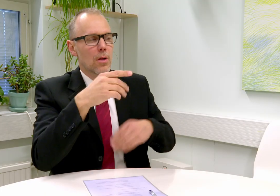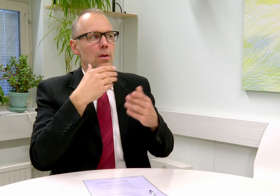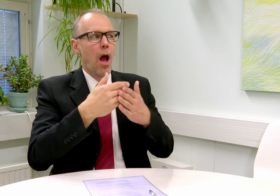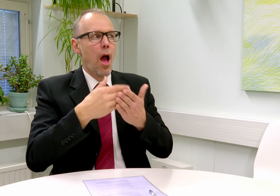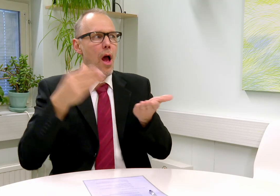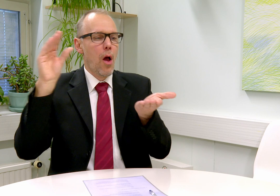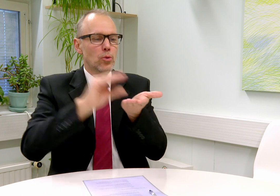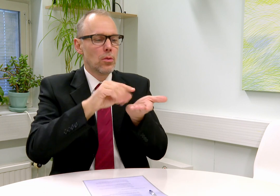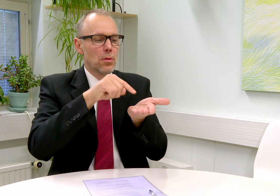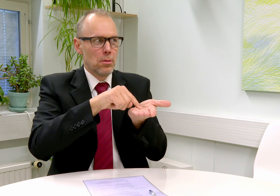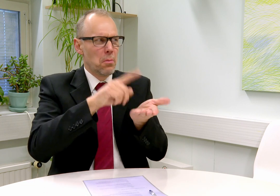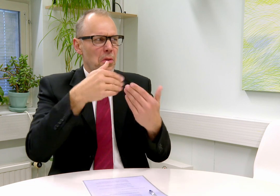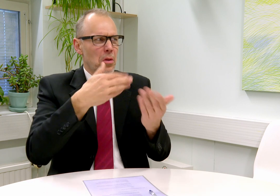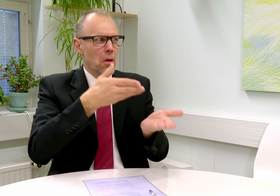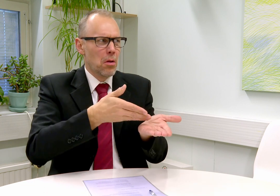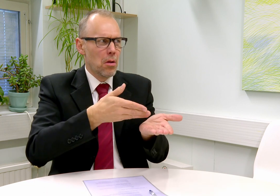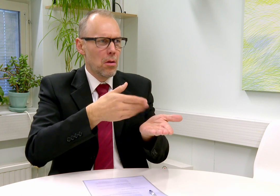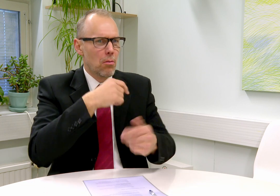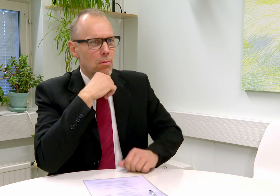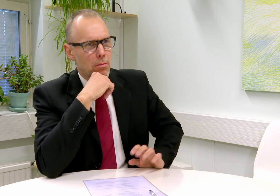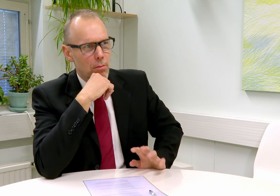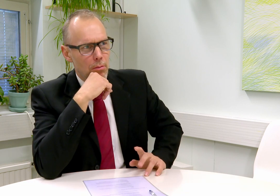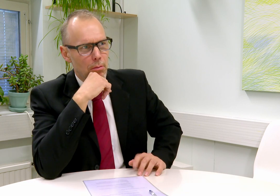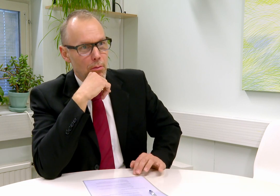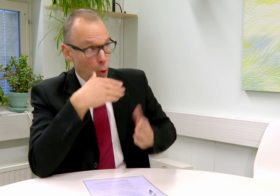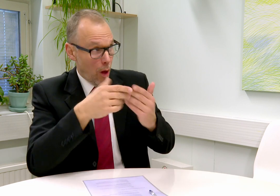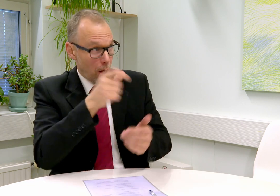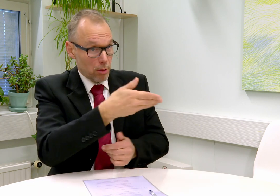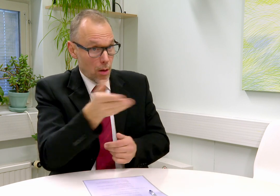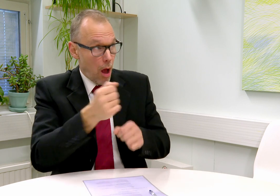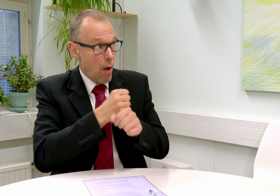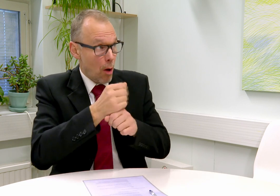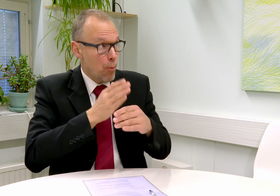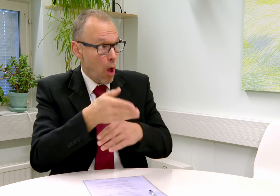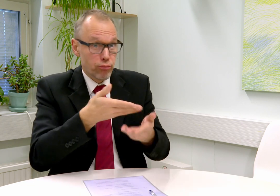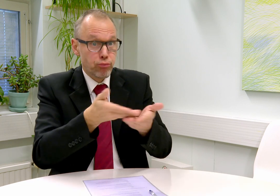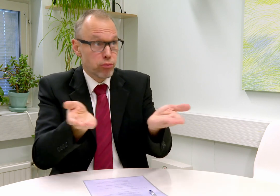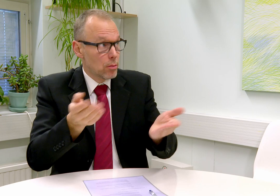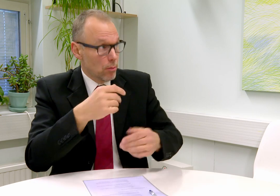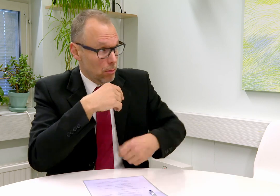Mitä näillä rahoilla sitten tehdään? Kahvia ja pullaa työntekijöille, vai?